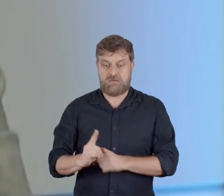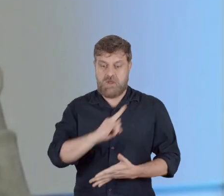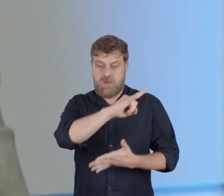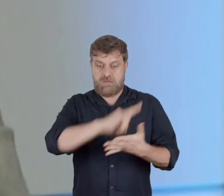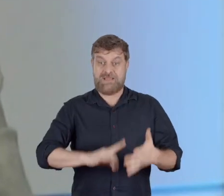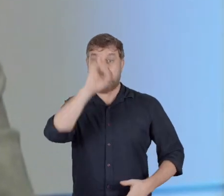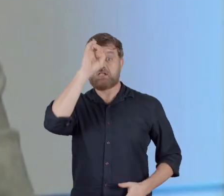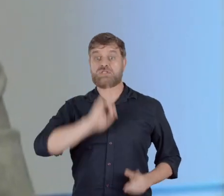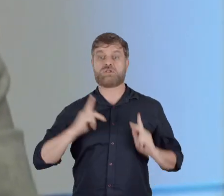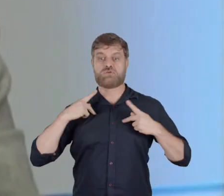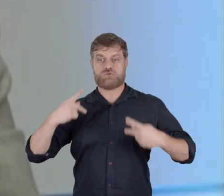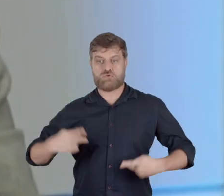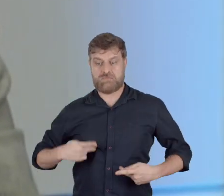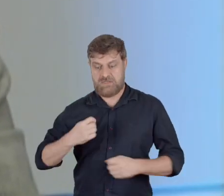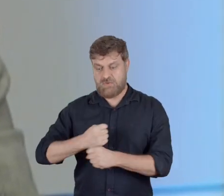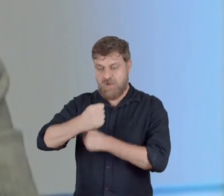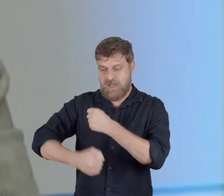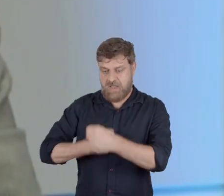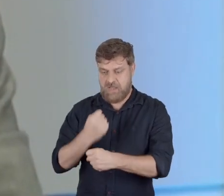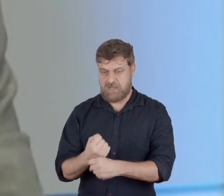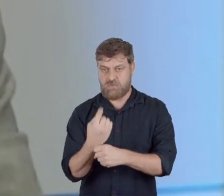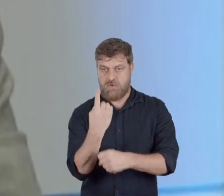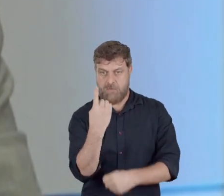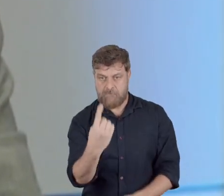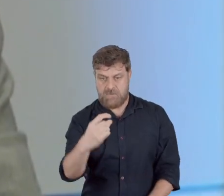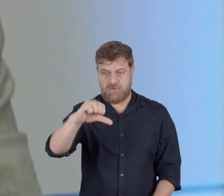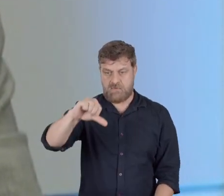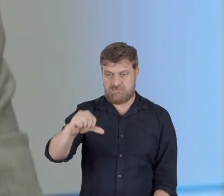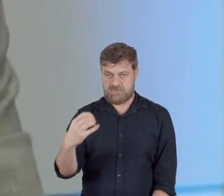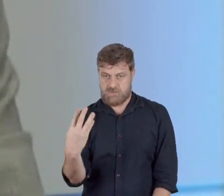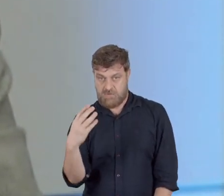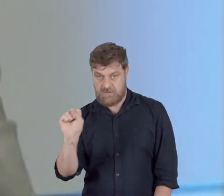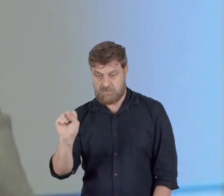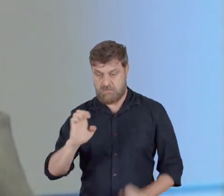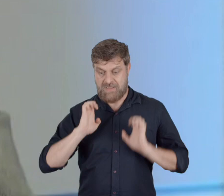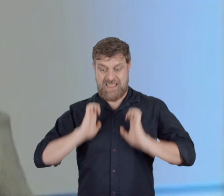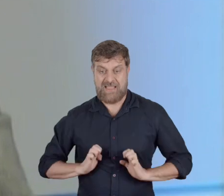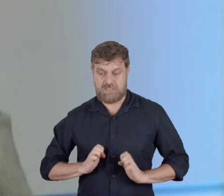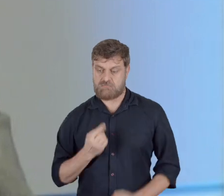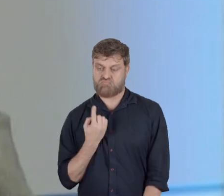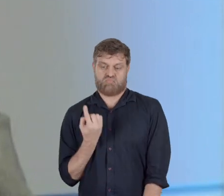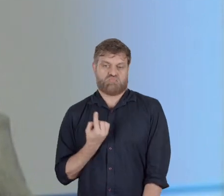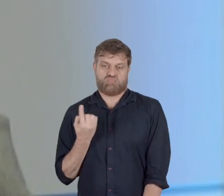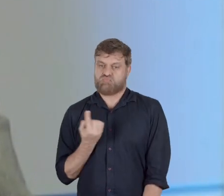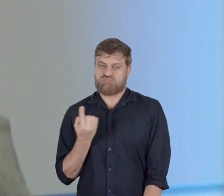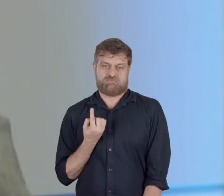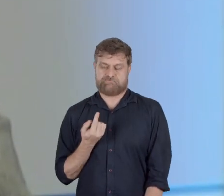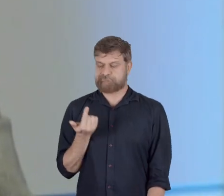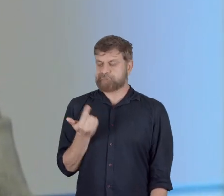é a declaração dos direitos humanos, de 1948, mas não existe ética individual.